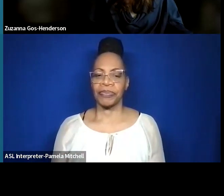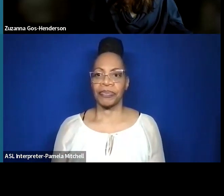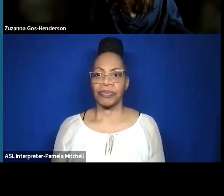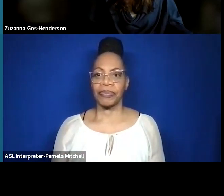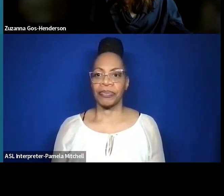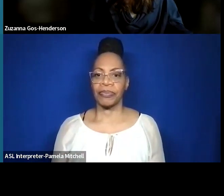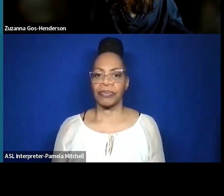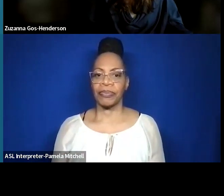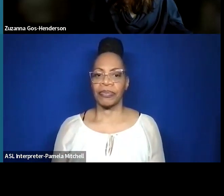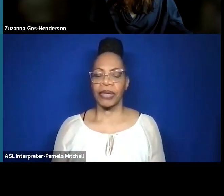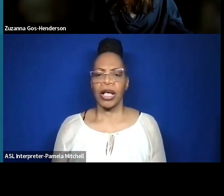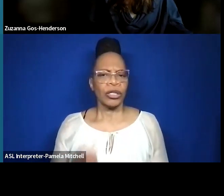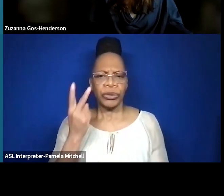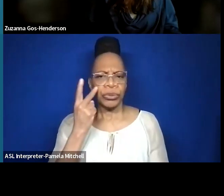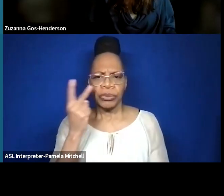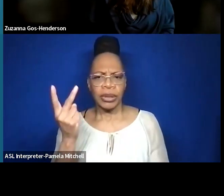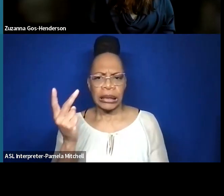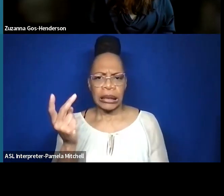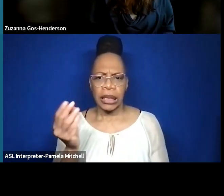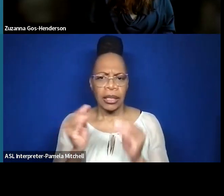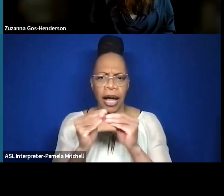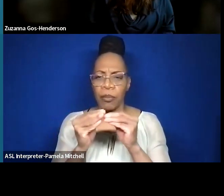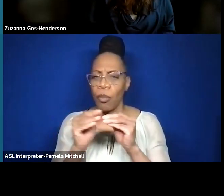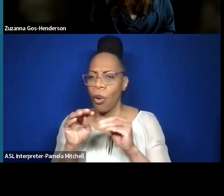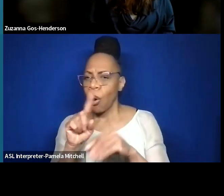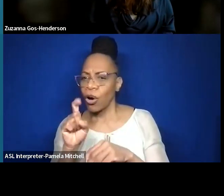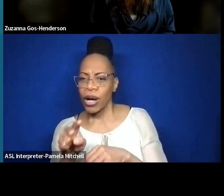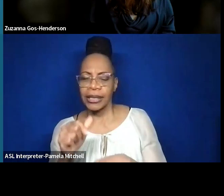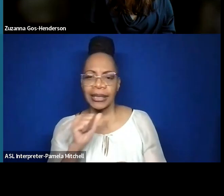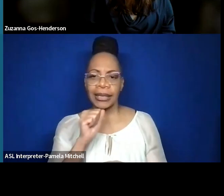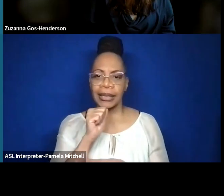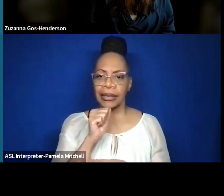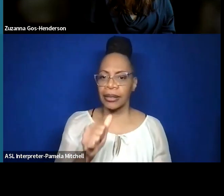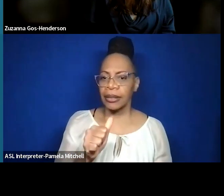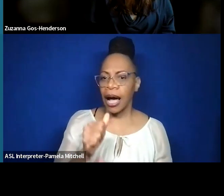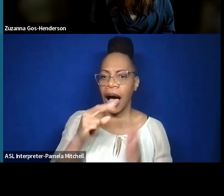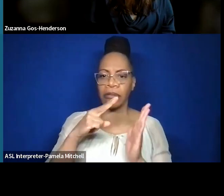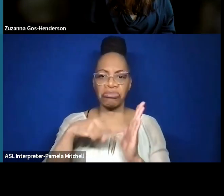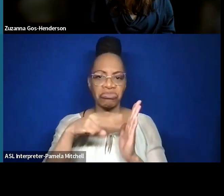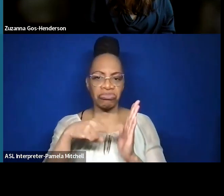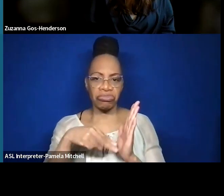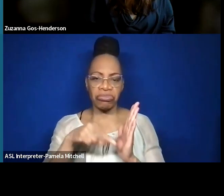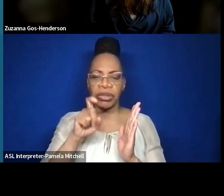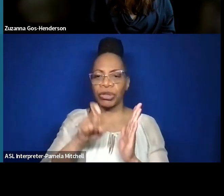¿Alguien ve alguna otra pregunta a la que no hayamos llegado y que debamos responder?